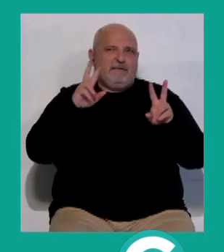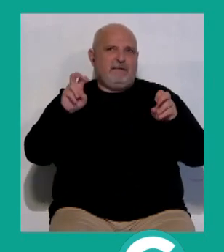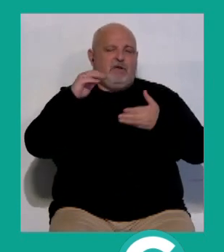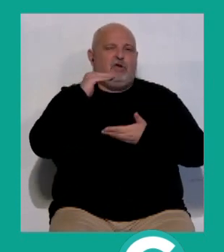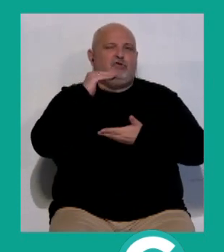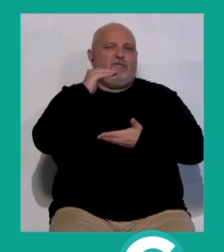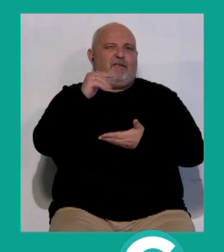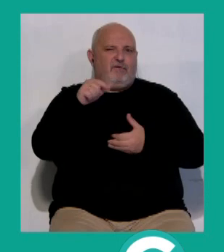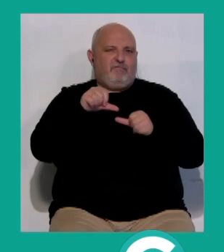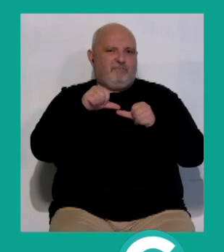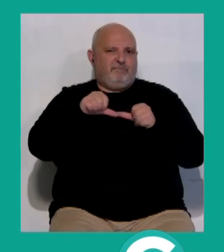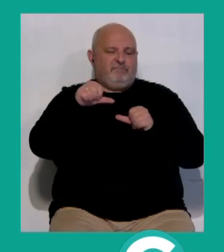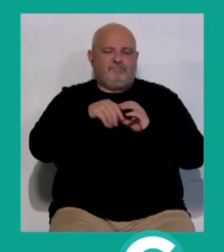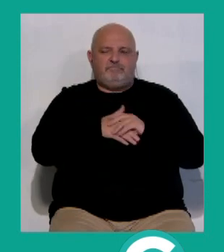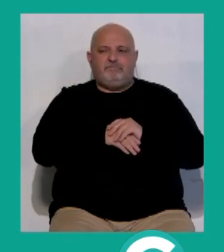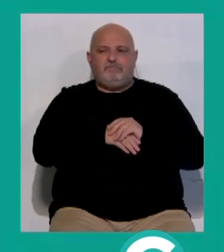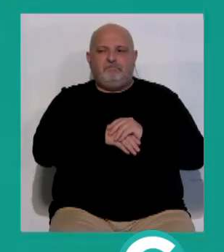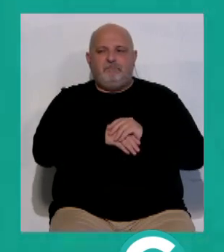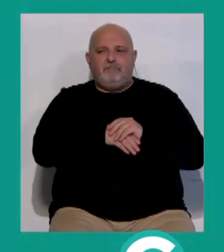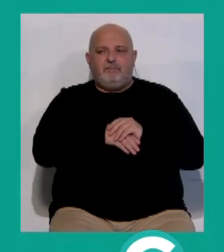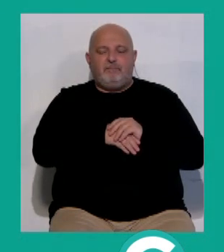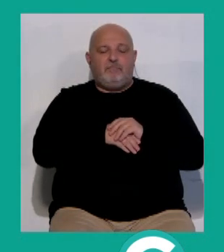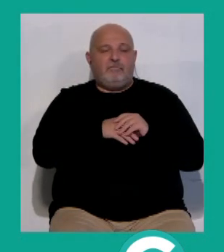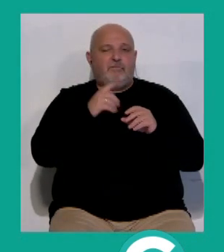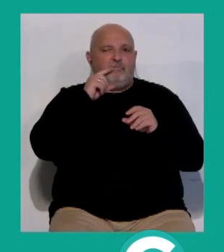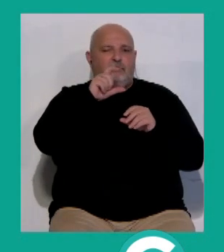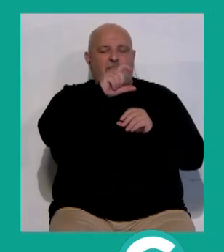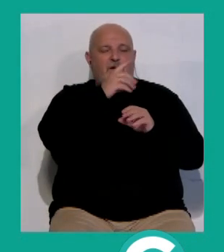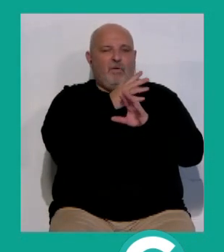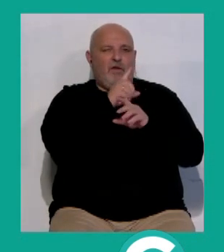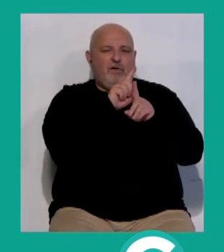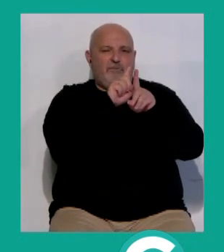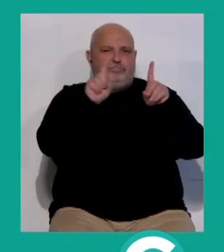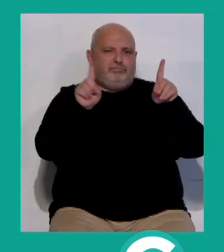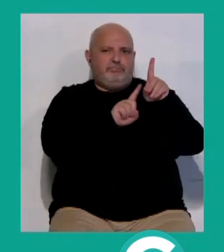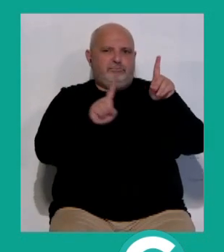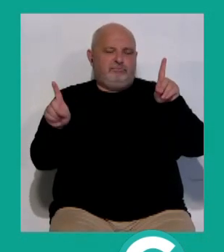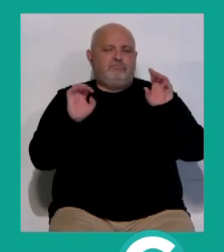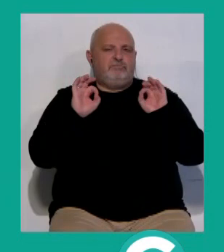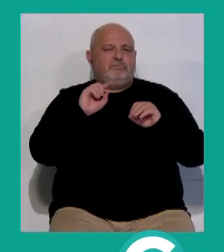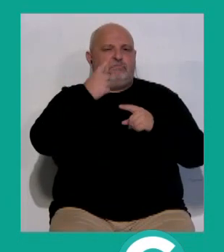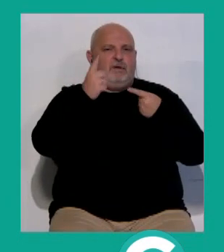mesa del submarino amarillo la clasificación general la lidera la sigue liderando Cris R